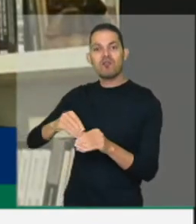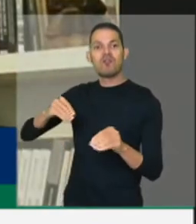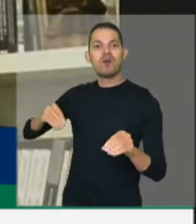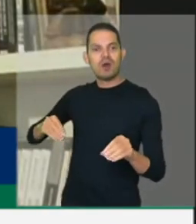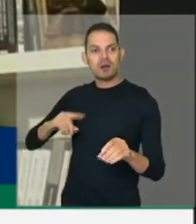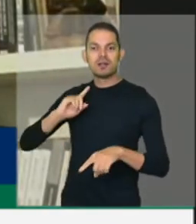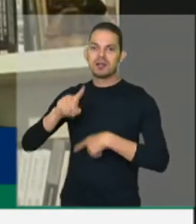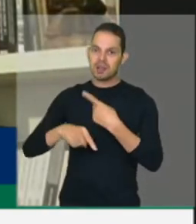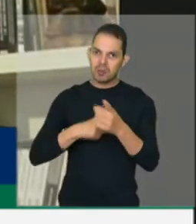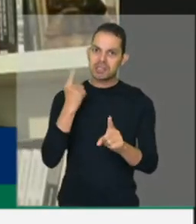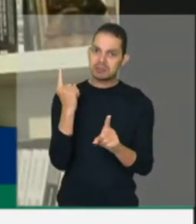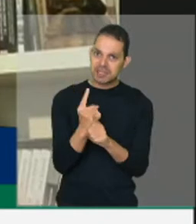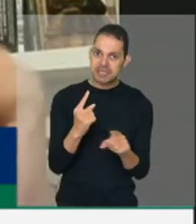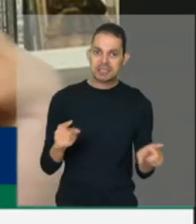DA FILA DAS VACINAS. VAI